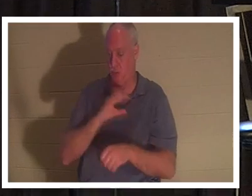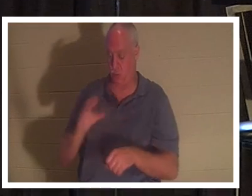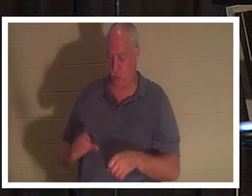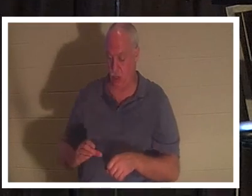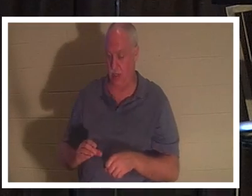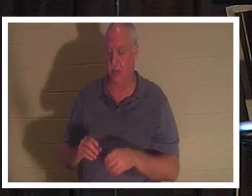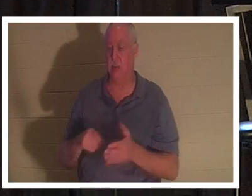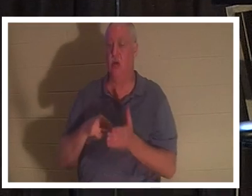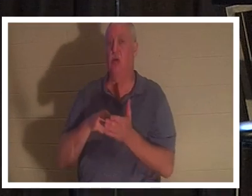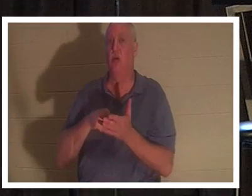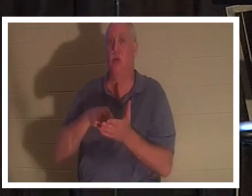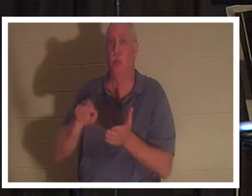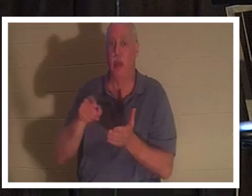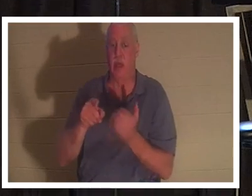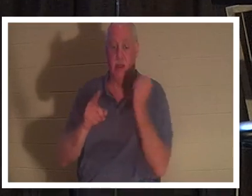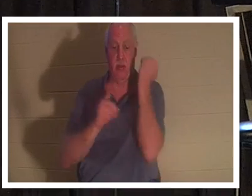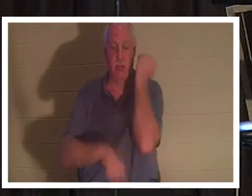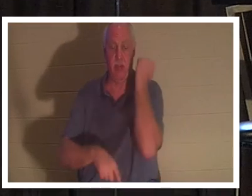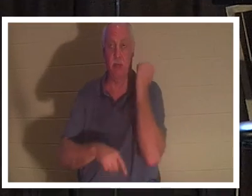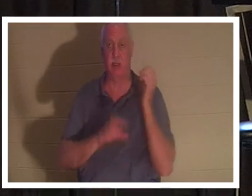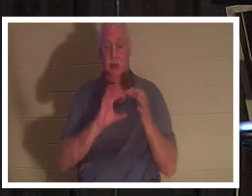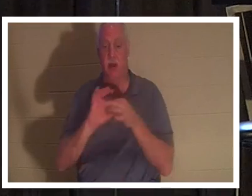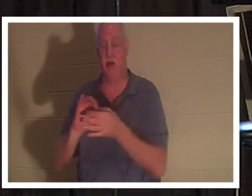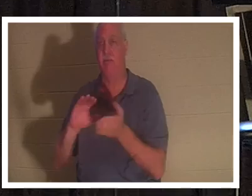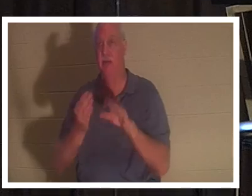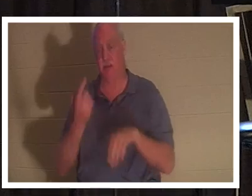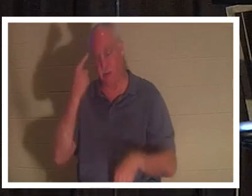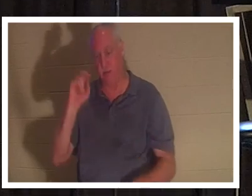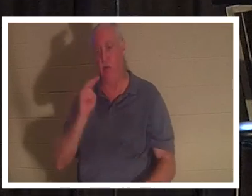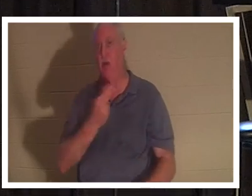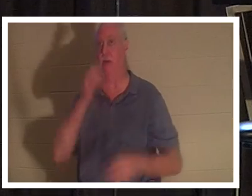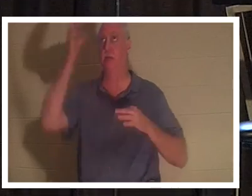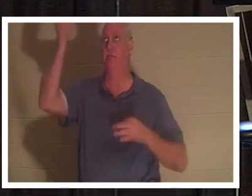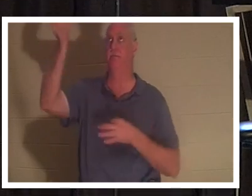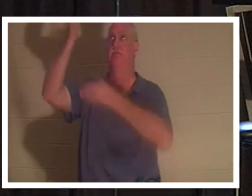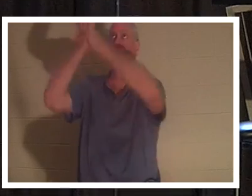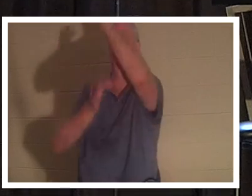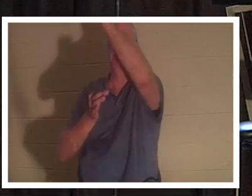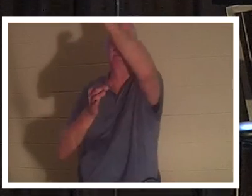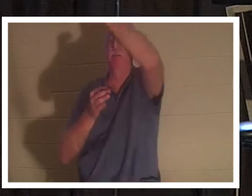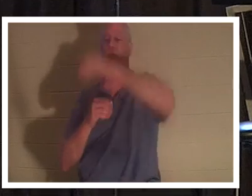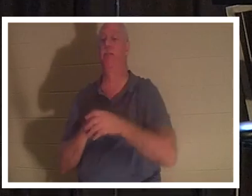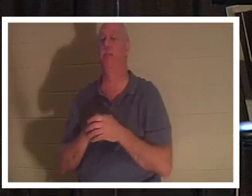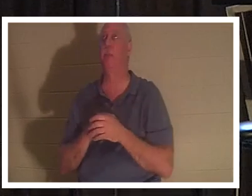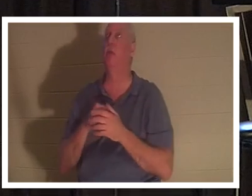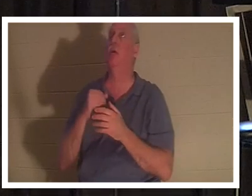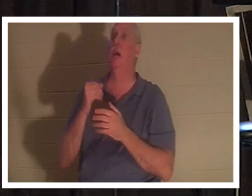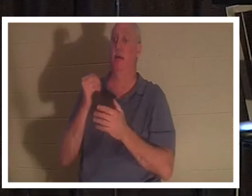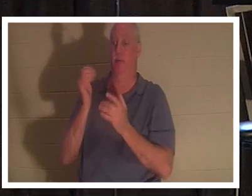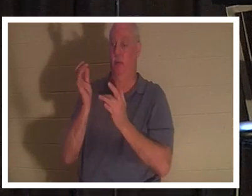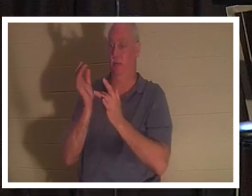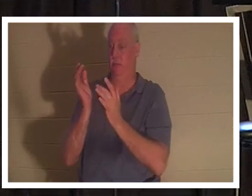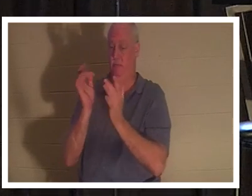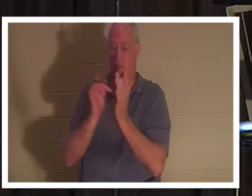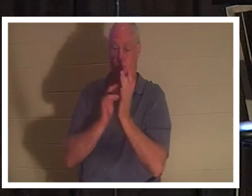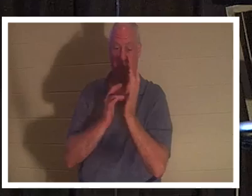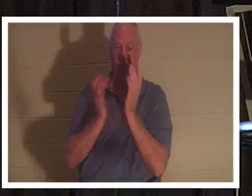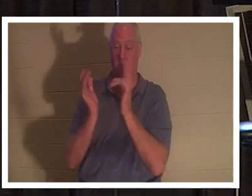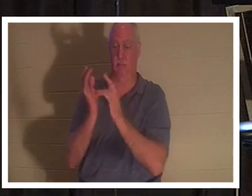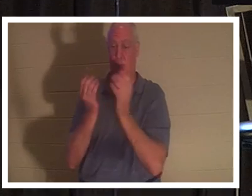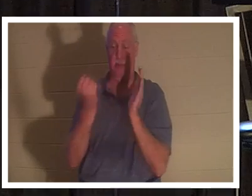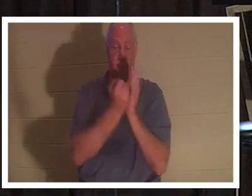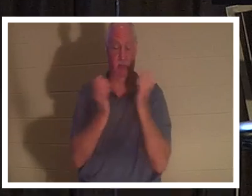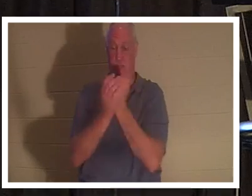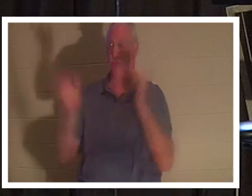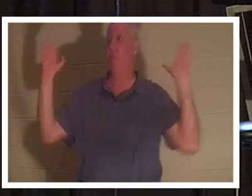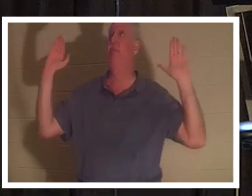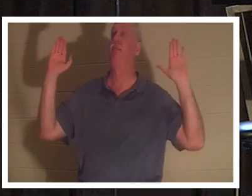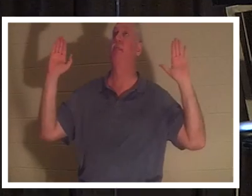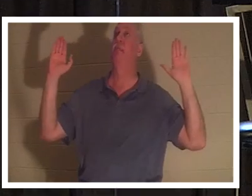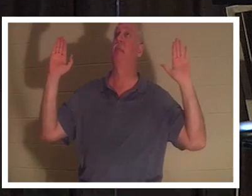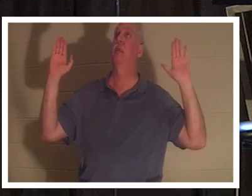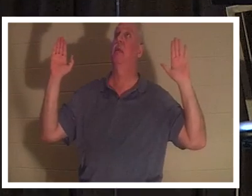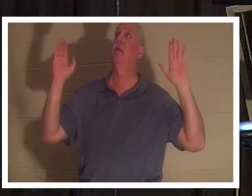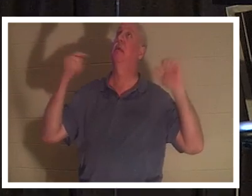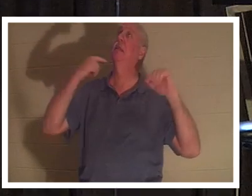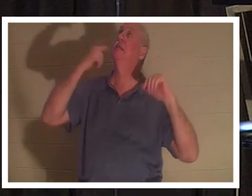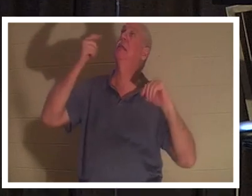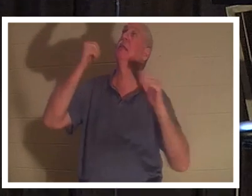为我们和我们付出了死亡的惩罚。当他挂在十字架上时。他说：“完了！” 他 在十字架上 喊道 。